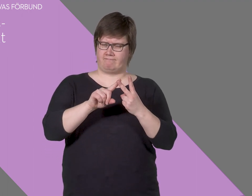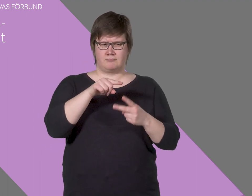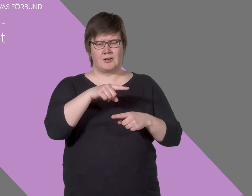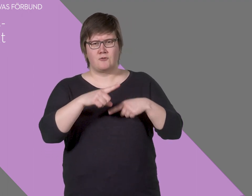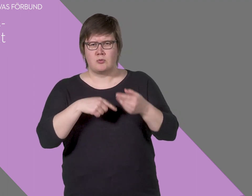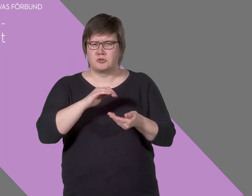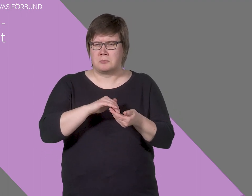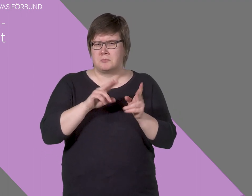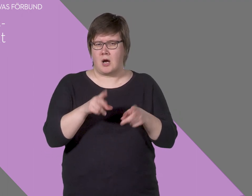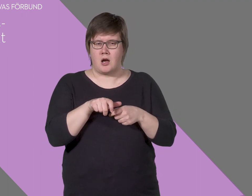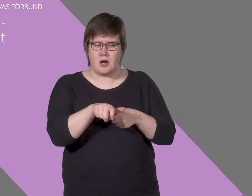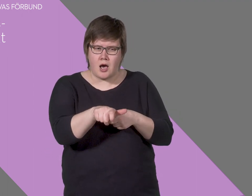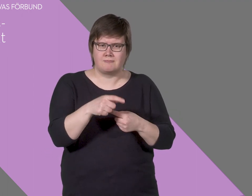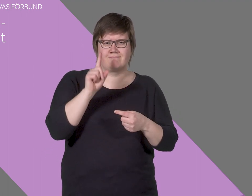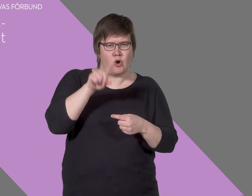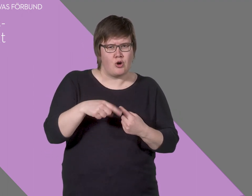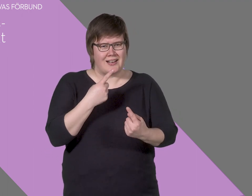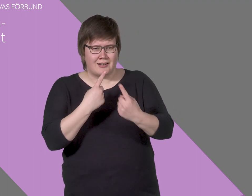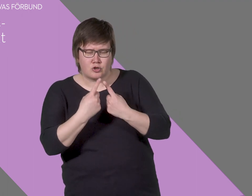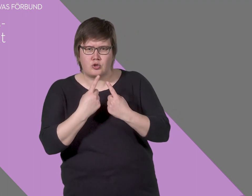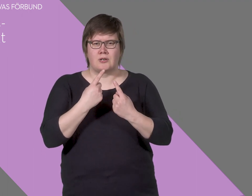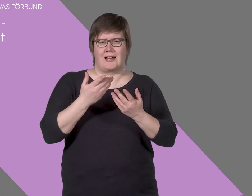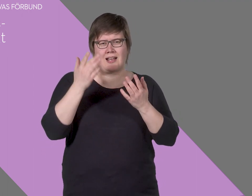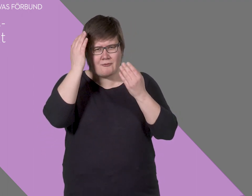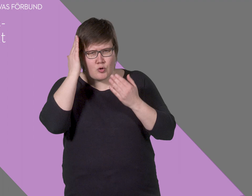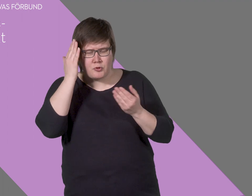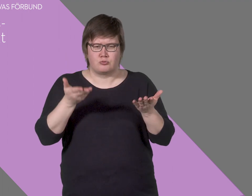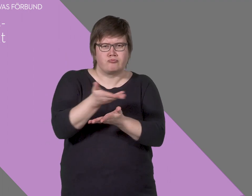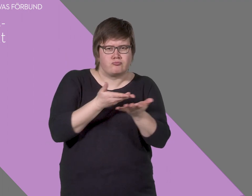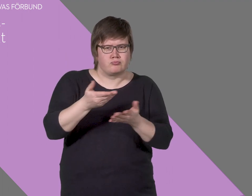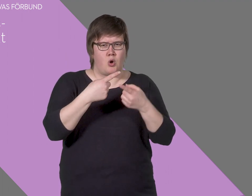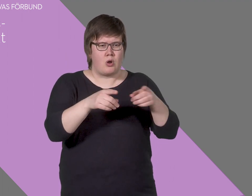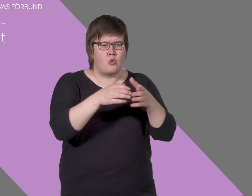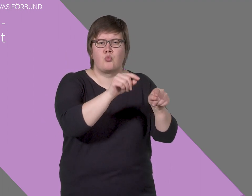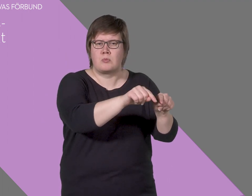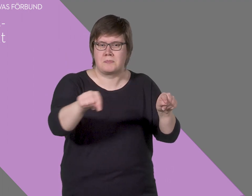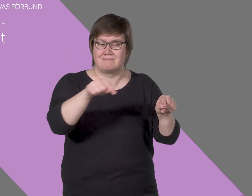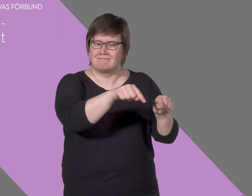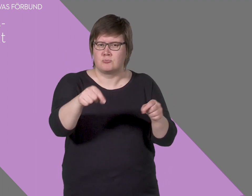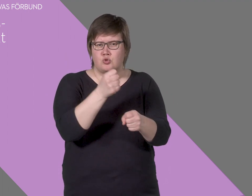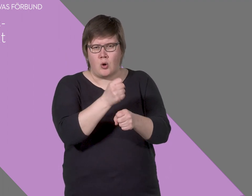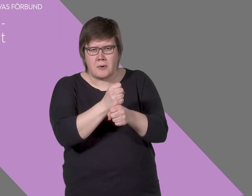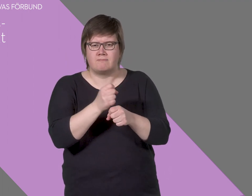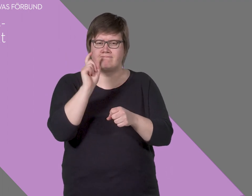fungera som en kanal för dialog och utbyte av information mellan aktörer -